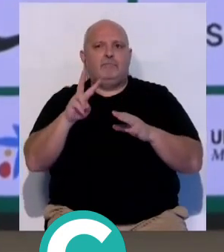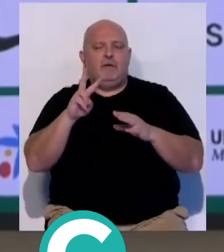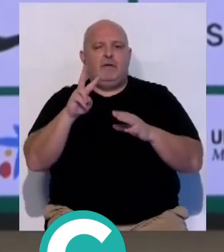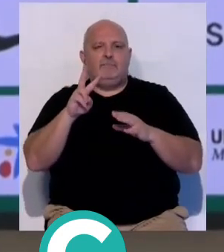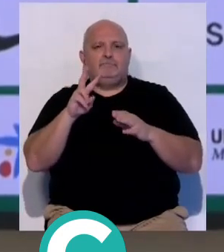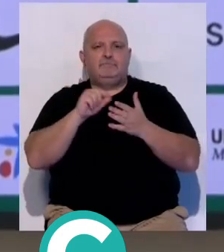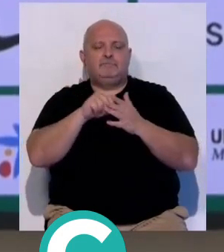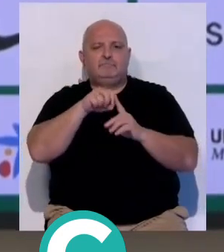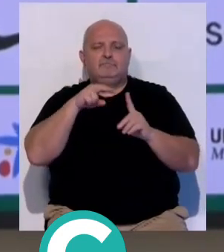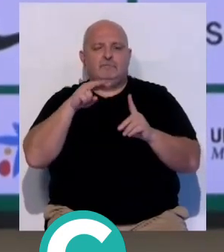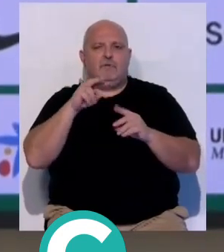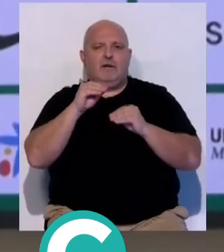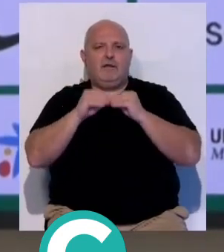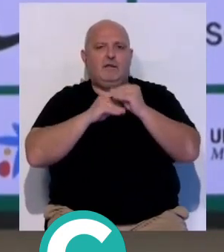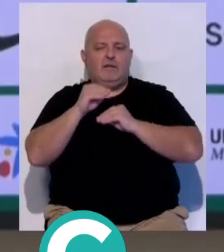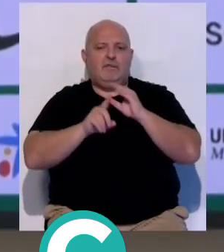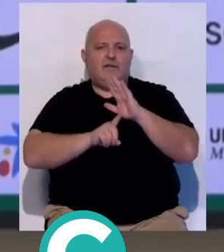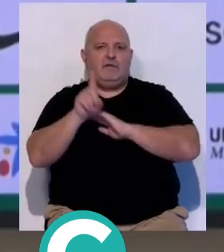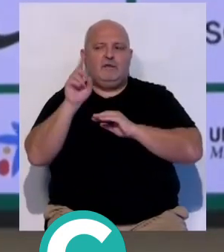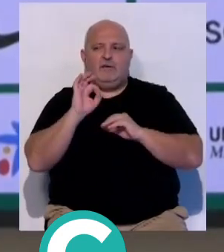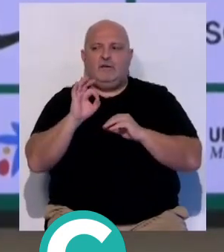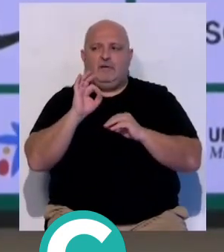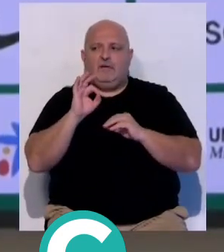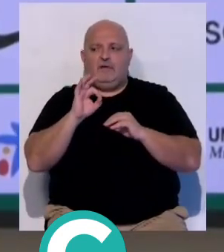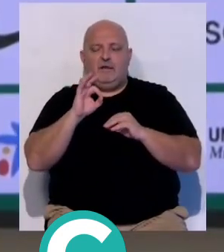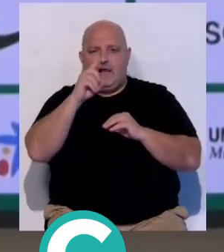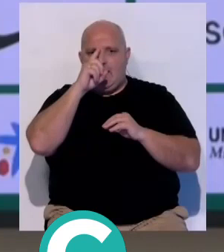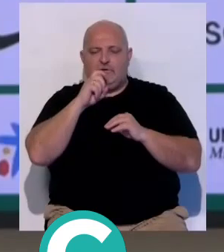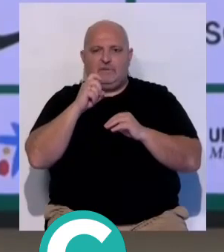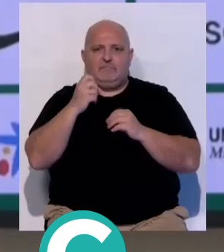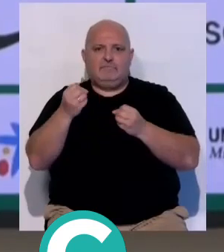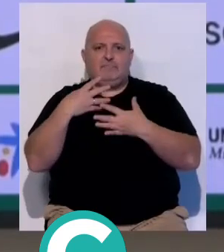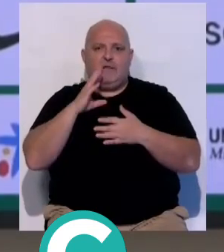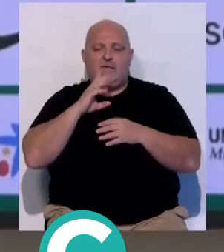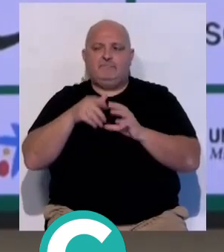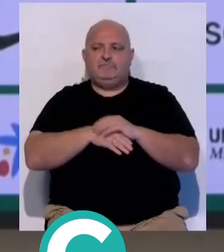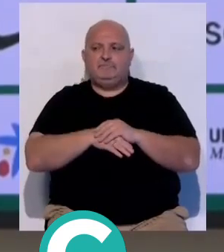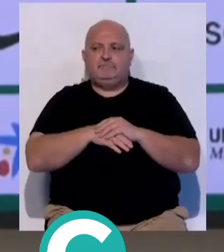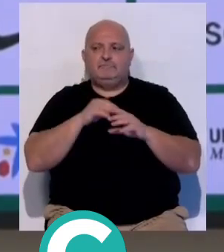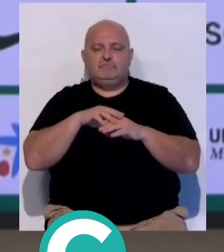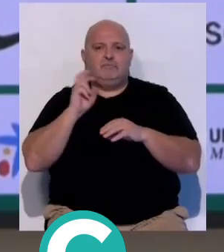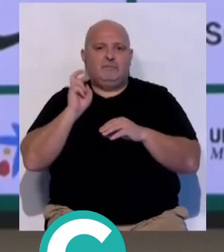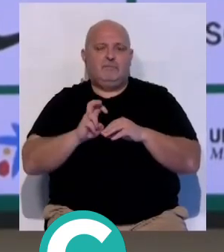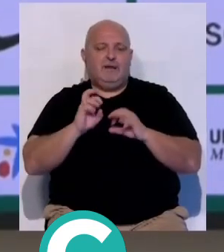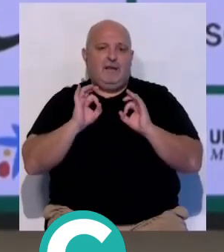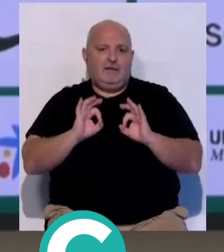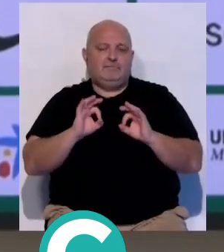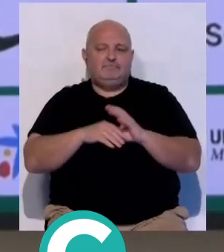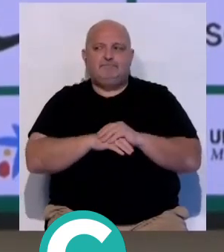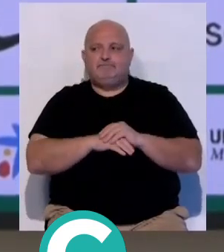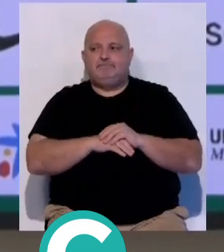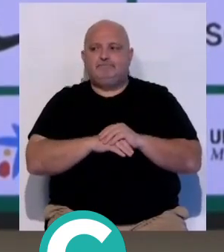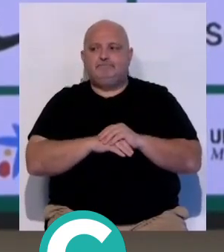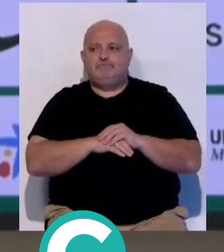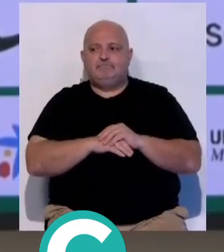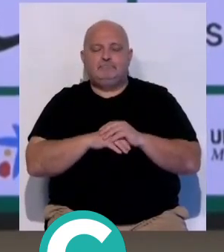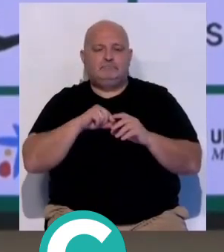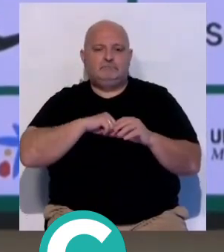de poder desarrollar ese ese año que vos mencionas porque a eso vinimos Así que no tengo duda casi